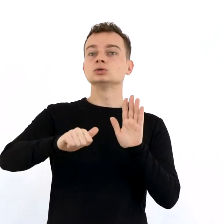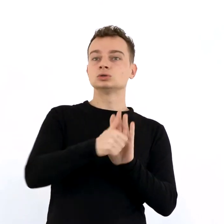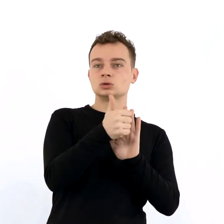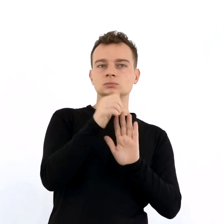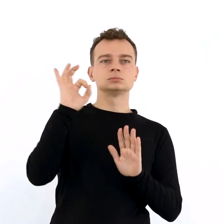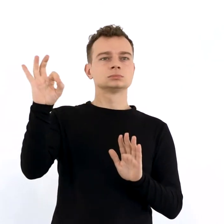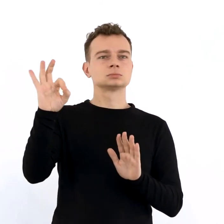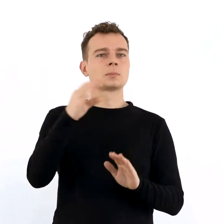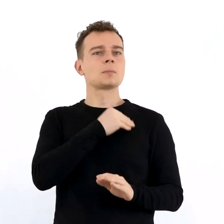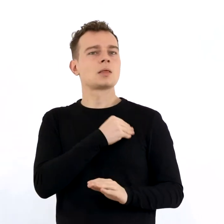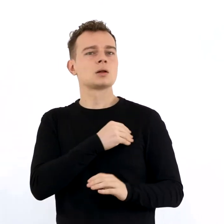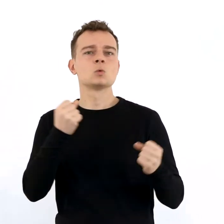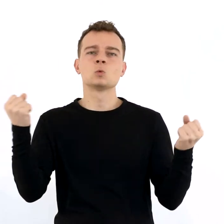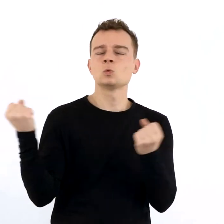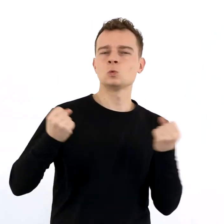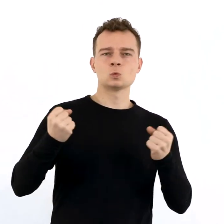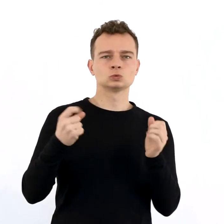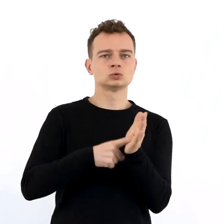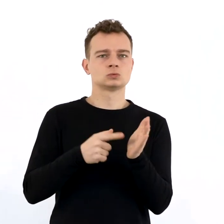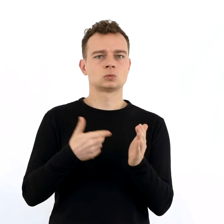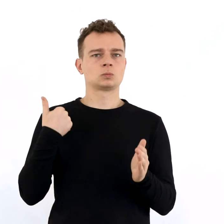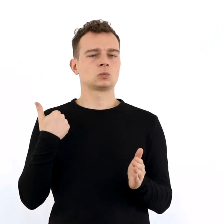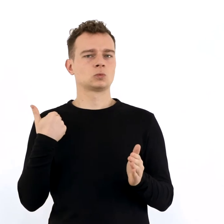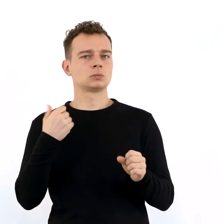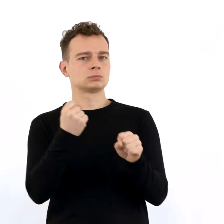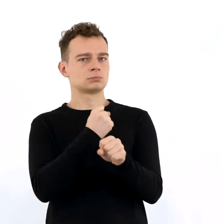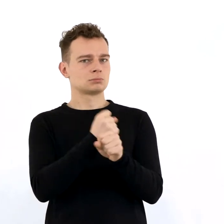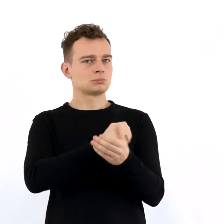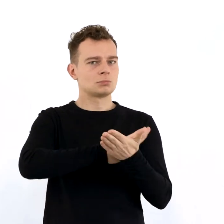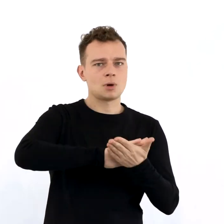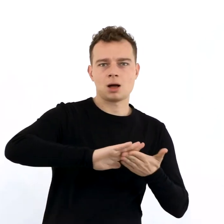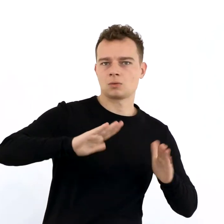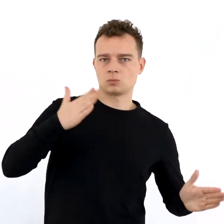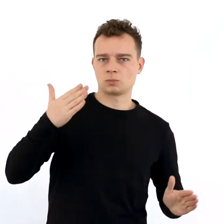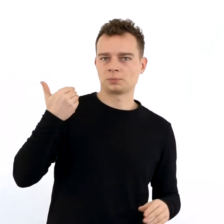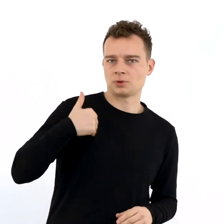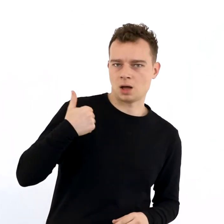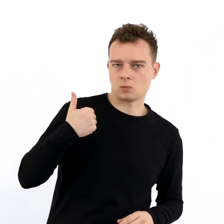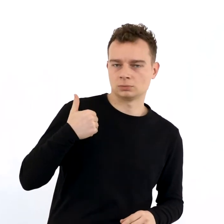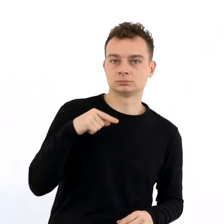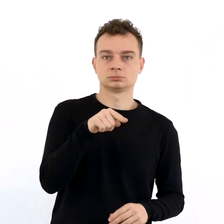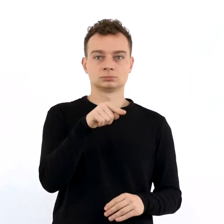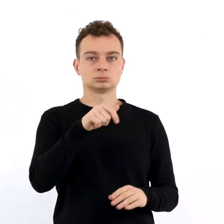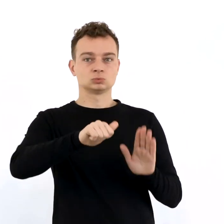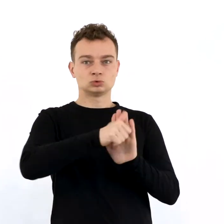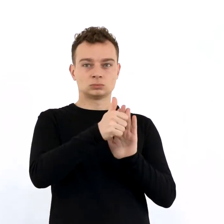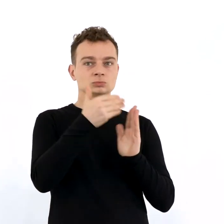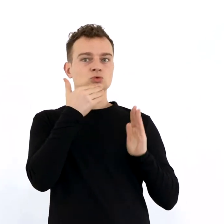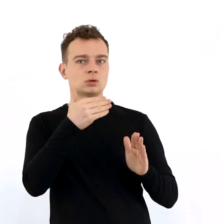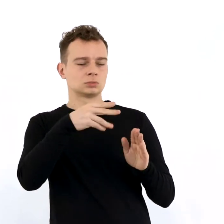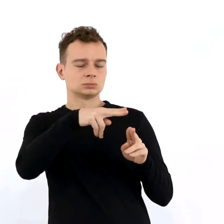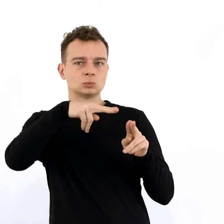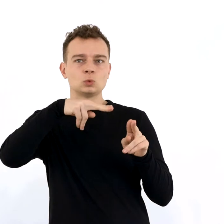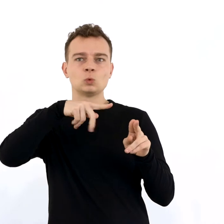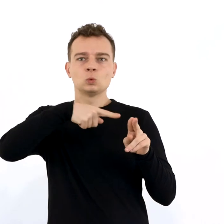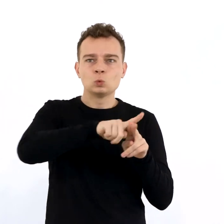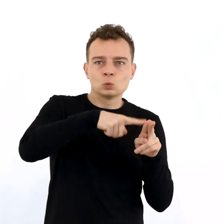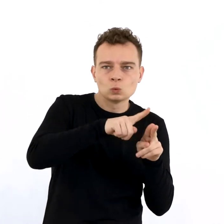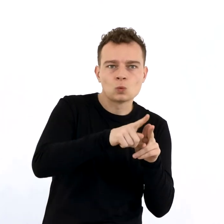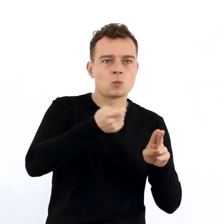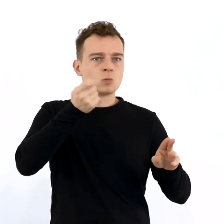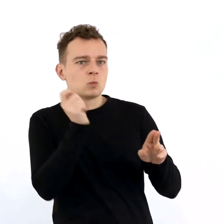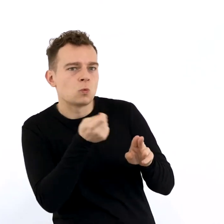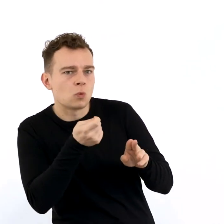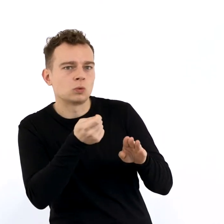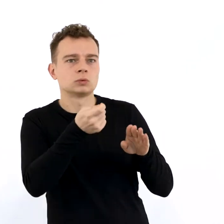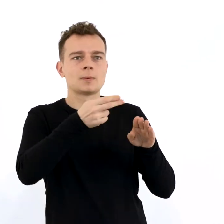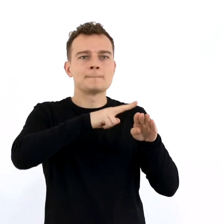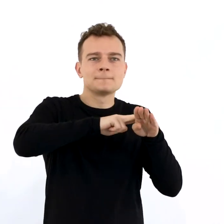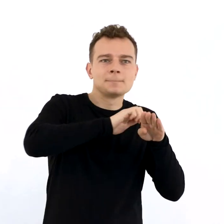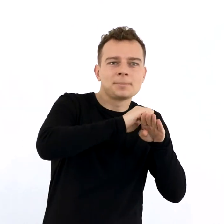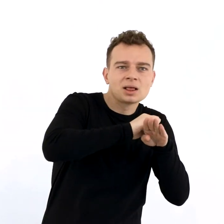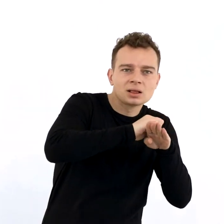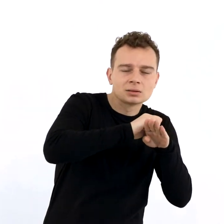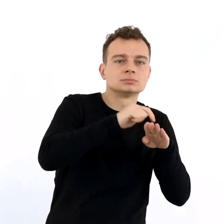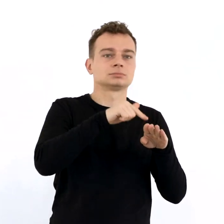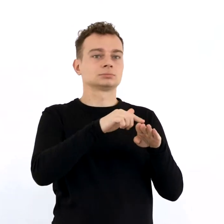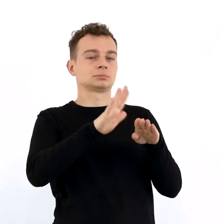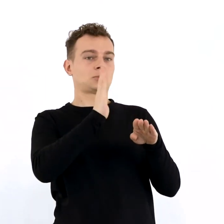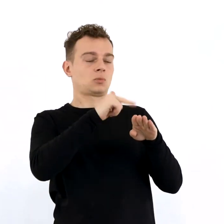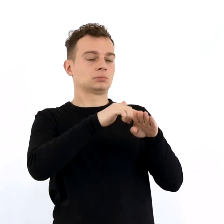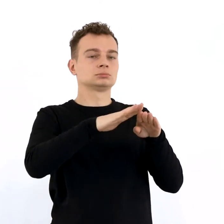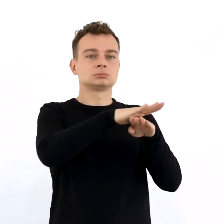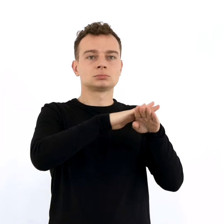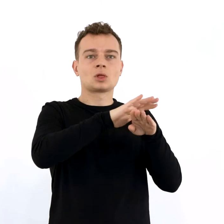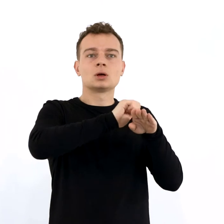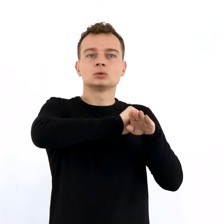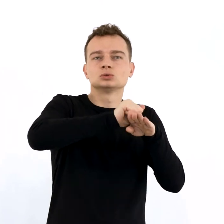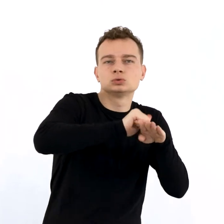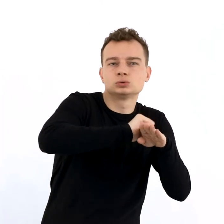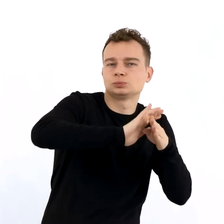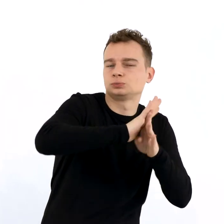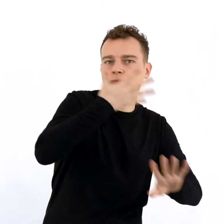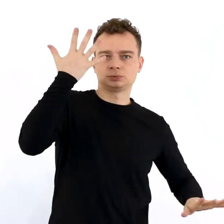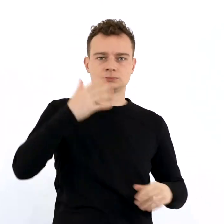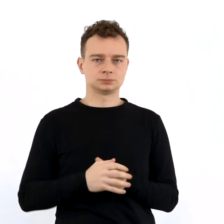Najczęściej stosowanym materiałem rzeźbiarskim był biały marmur polerowany do połysku za pomocą dłuta, młota i pilnika.